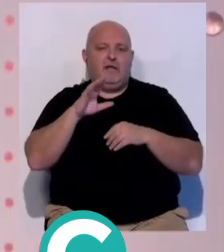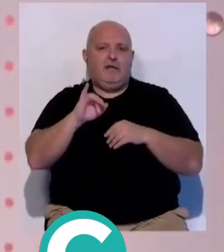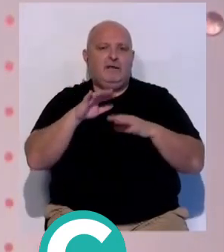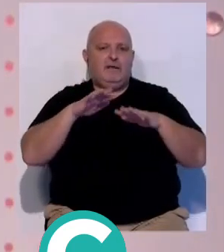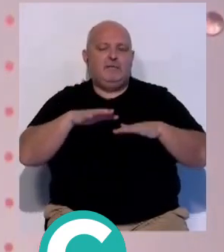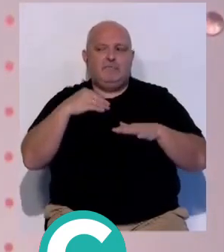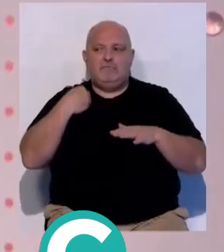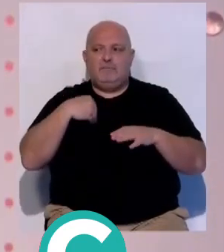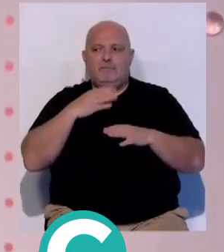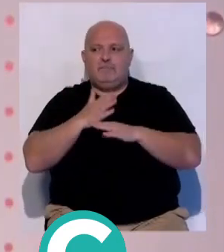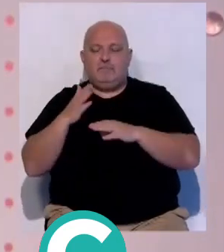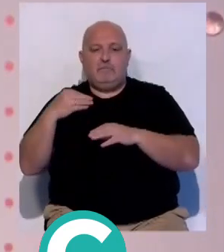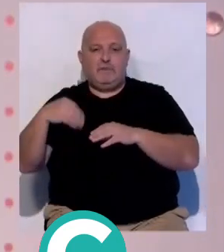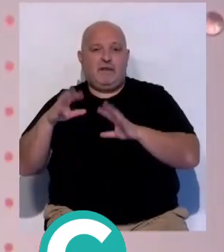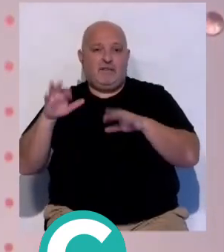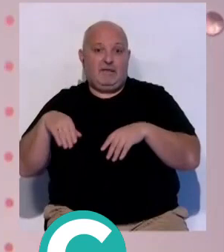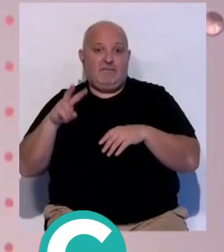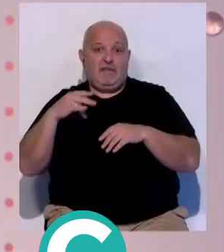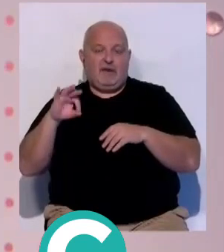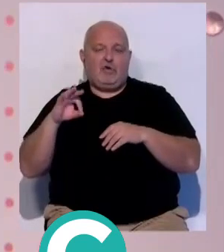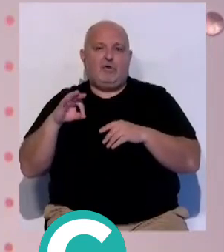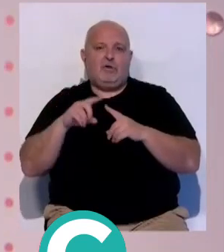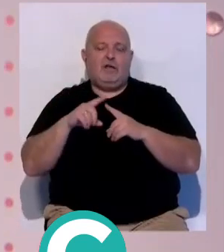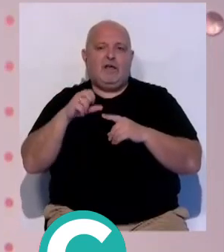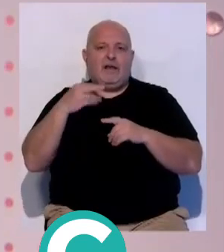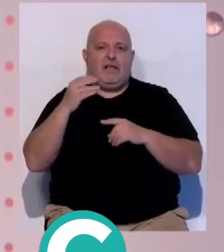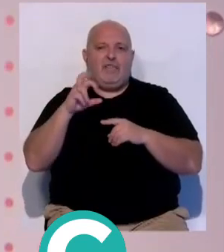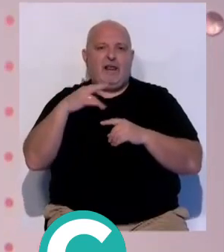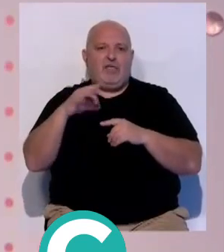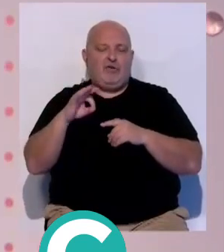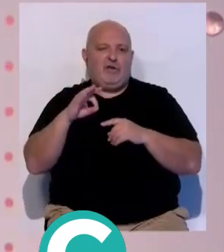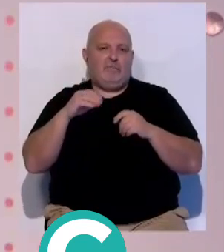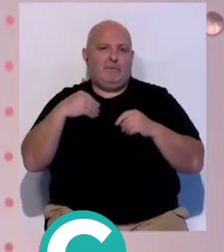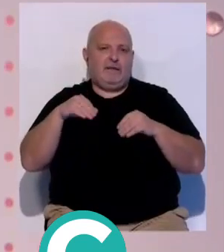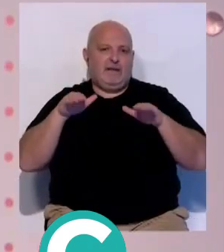y nada menos aparte del presidente del Caimán que Enrique cerezo presidente del Atlético de Madrid y